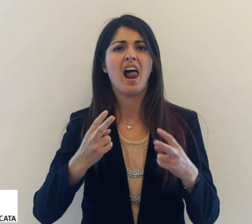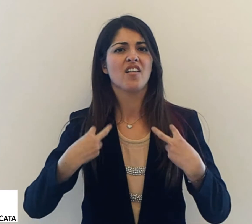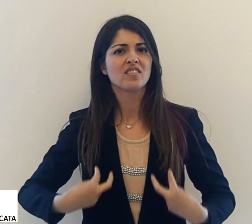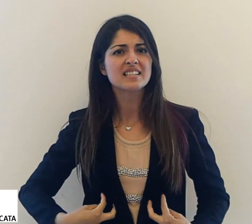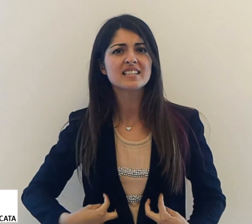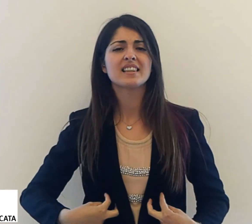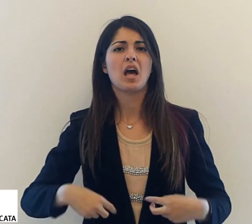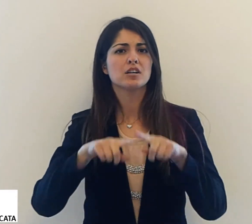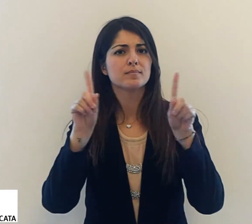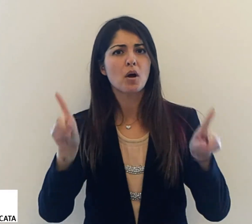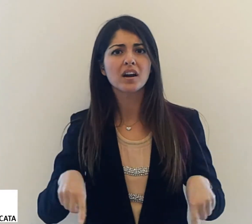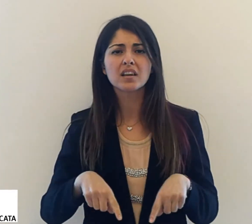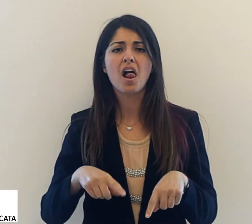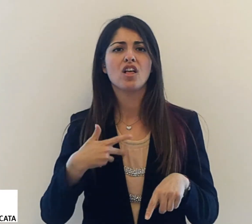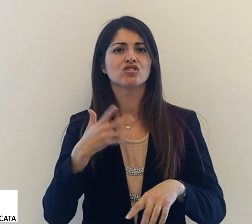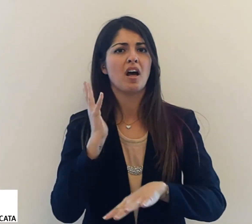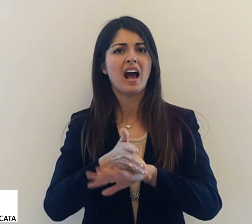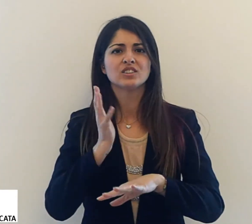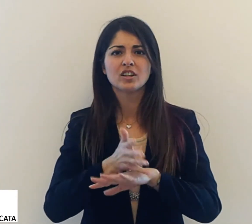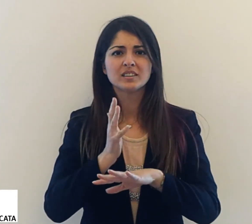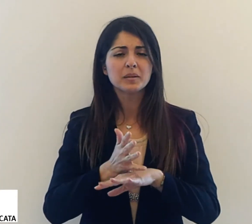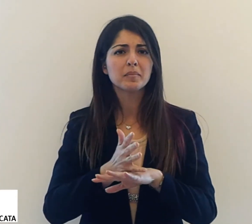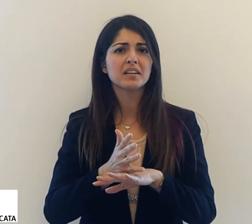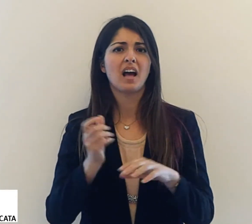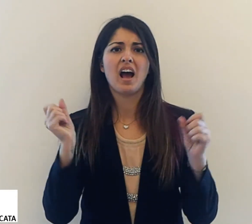negli ospedali, durante le visite o negli sportelli.